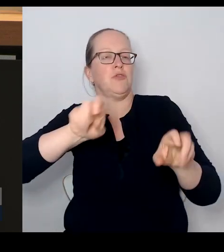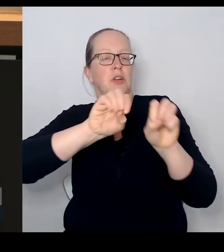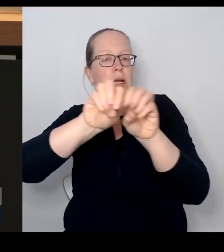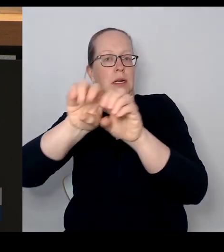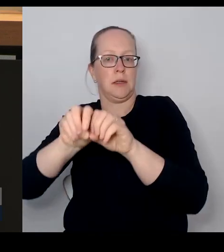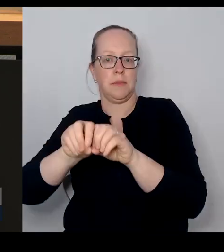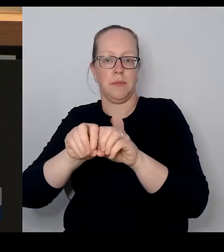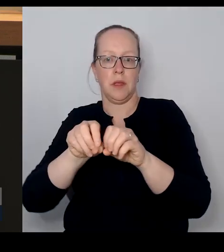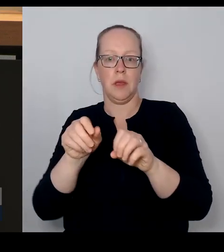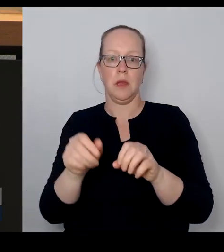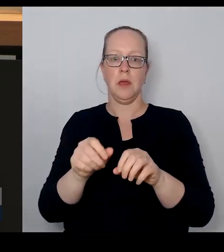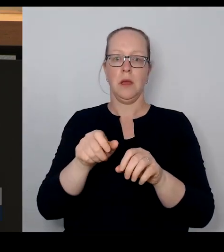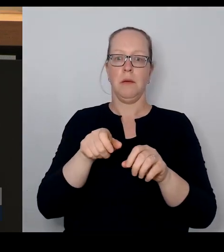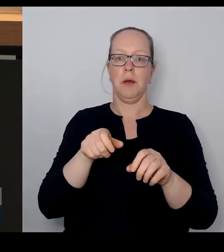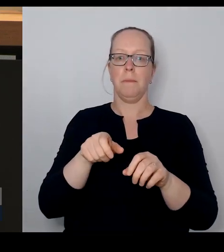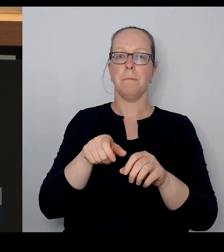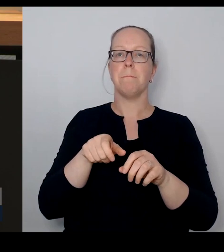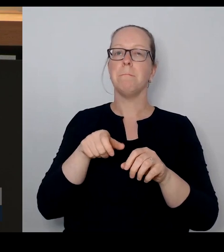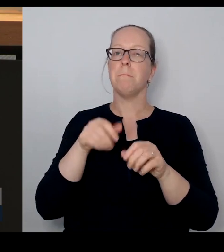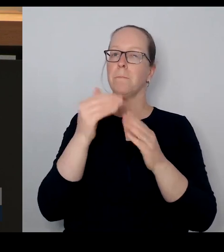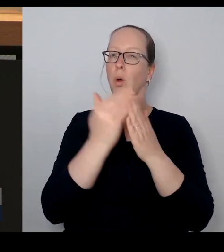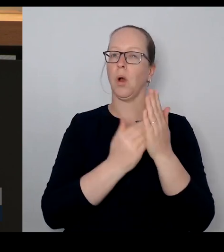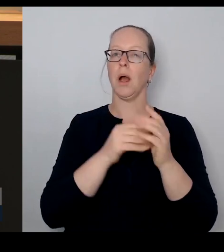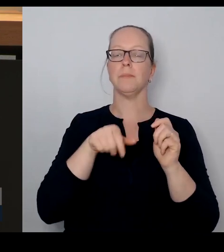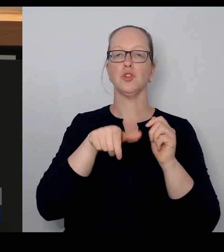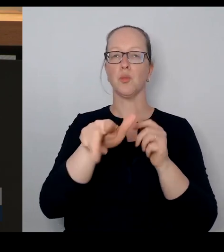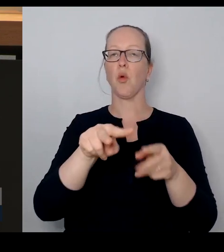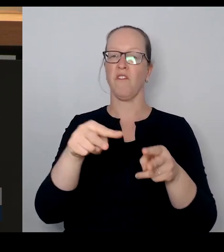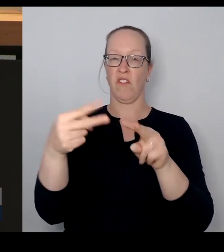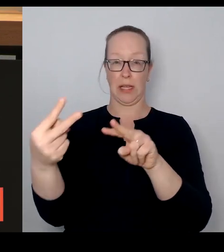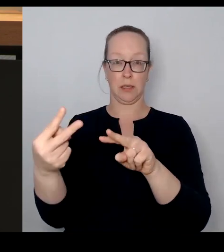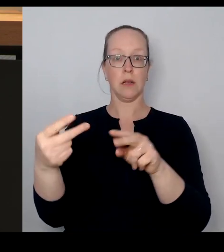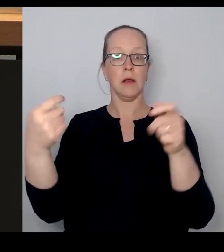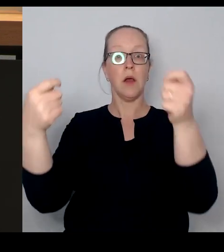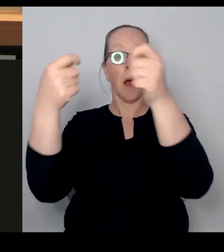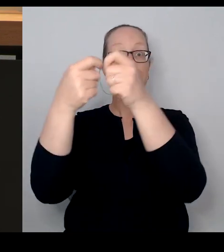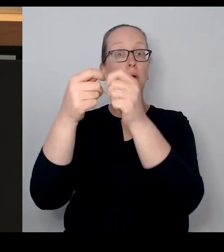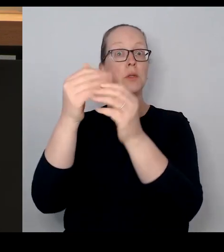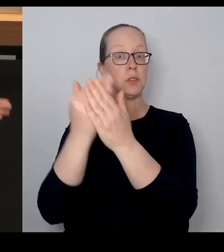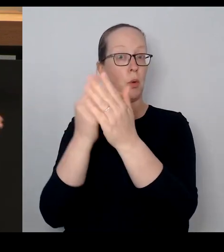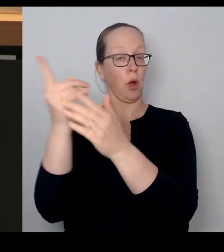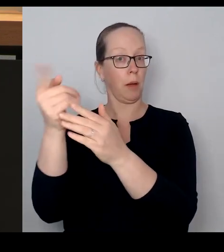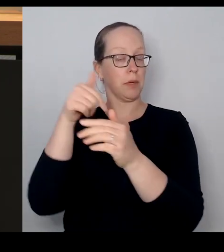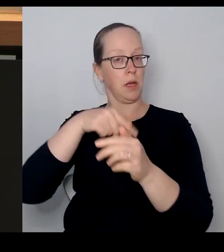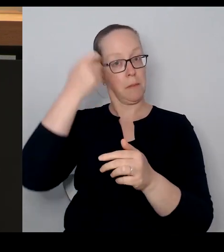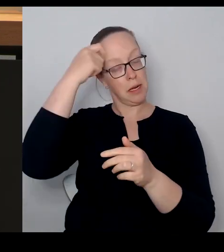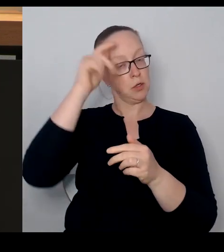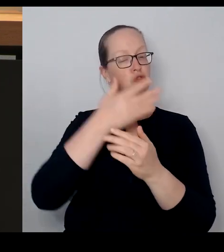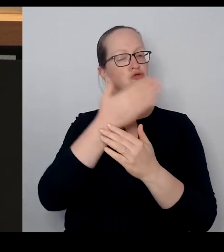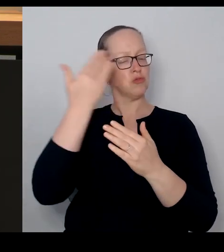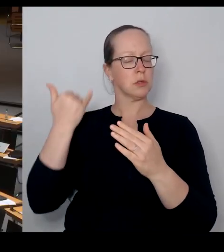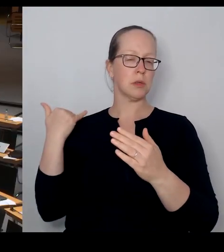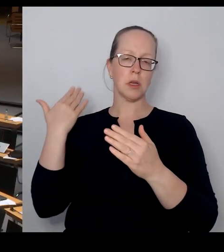in Berlin schon erfolgreich praktiziert wurde und unter anderem von der Berliner Wirtschaft, vorneweg der Industrie und Handelskammer, mit